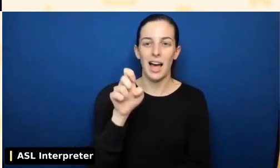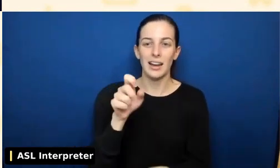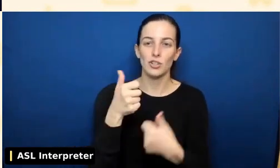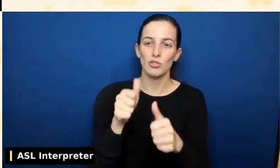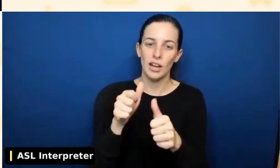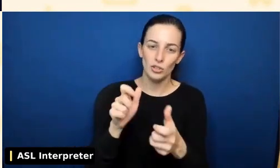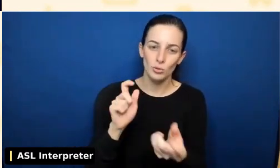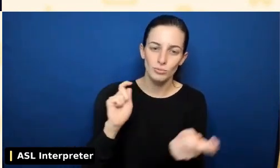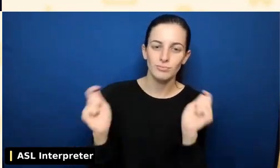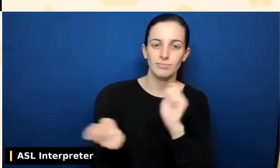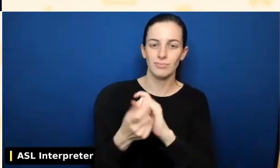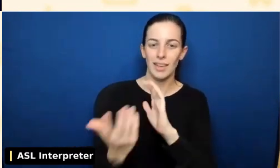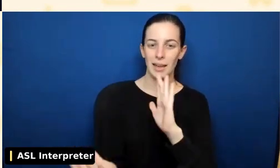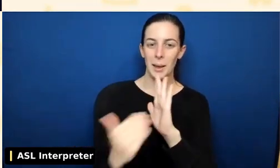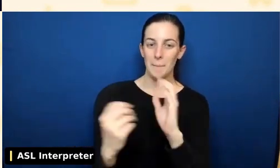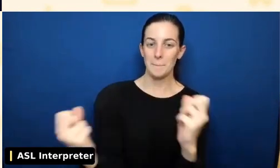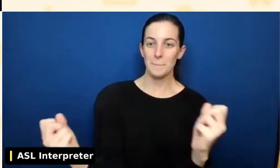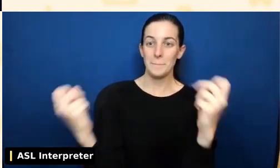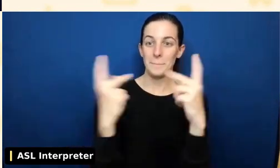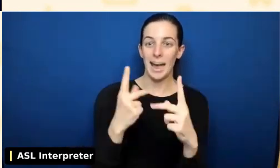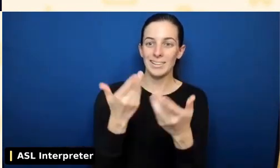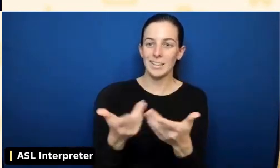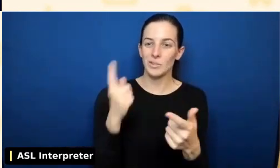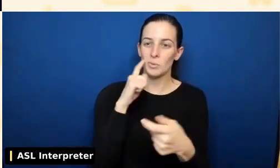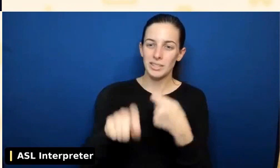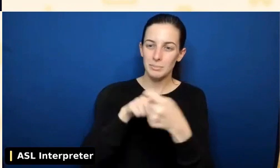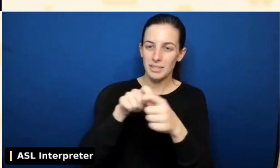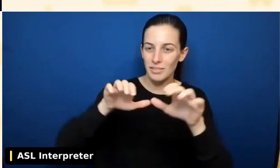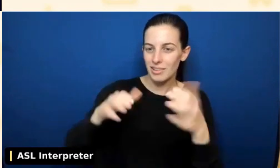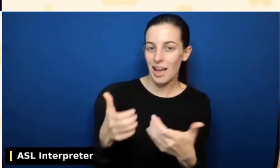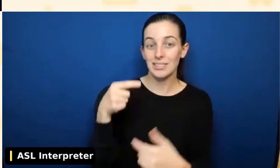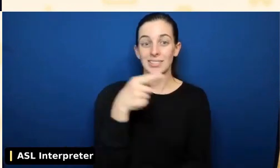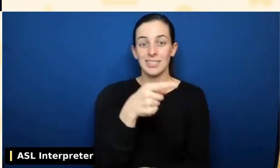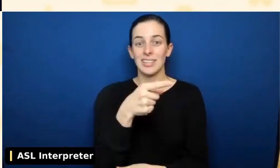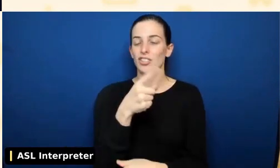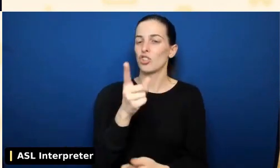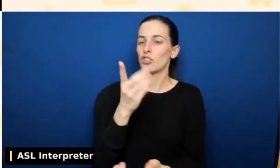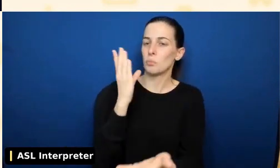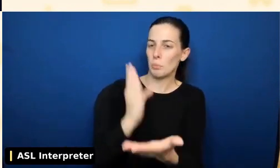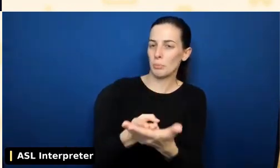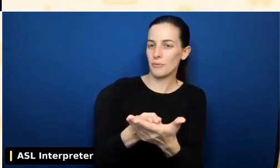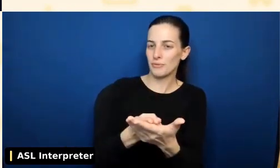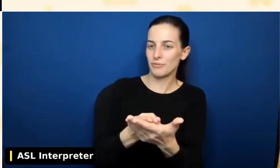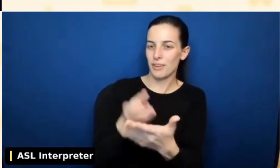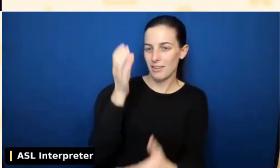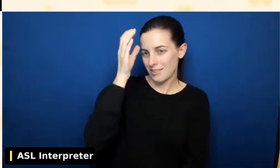ya sabes, entre cosas que tienen cierta clase, o cosas así. Esto es una especie de prueba de concepto, es... Haz que todo funcione.